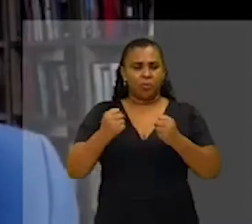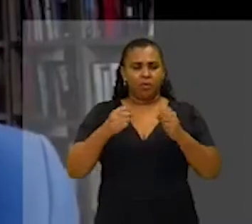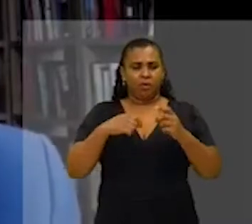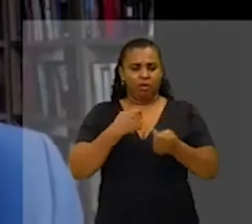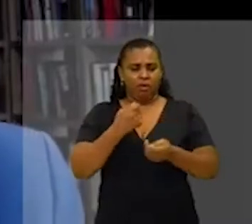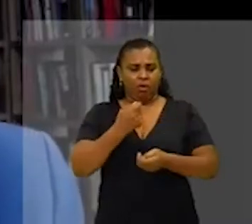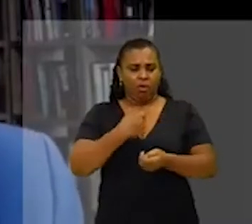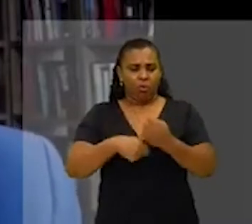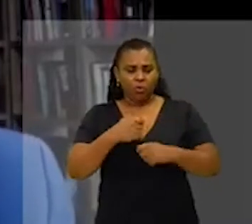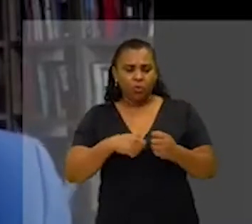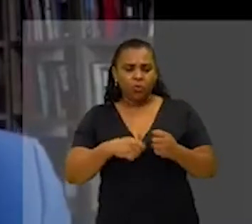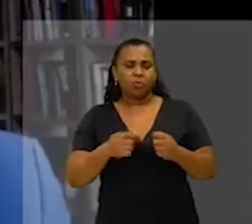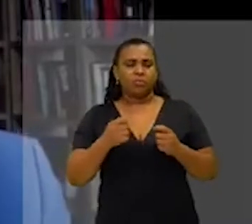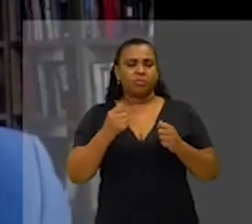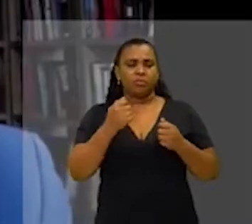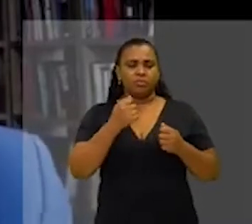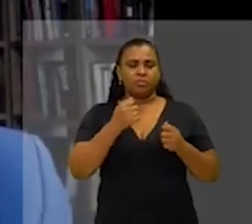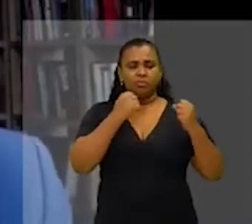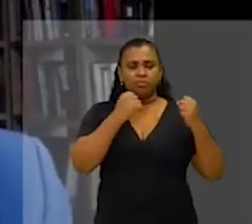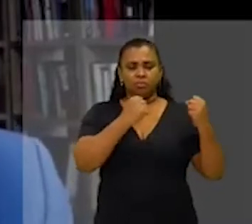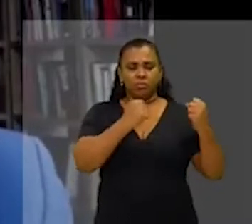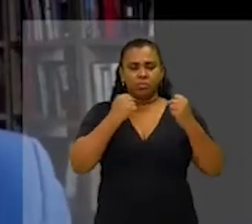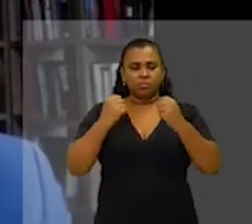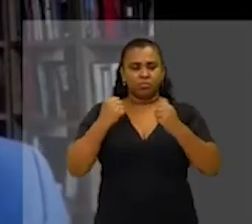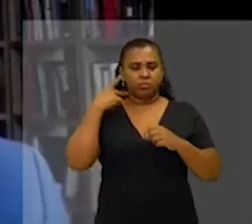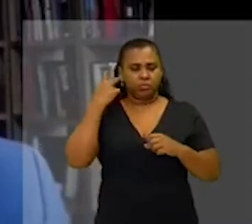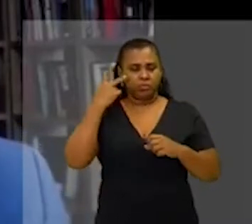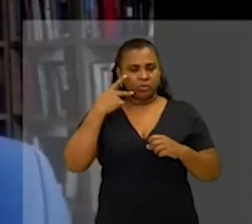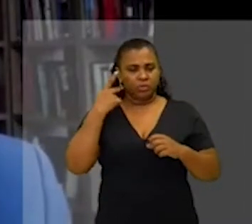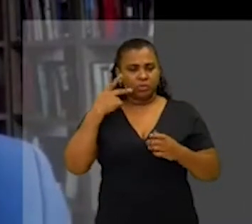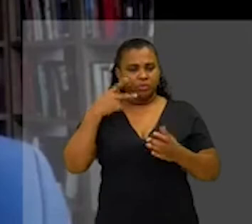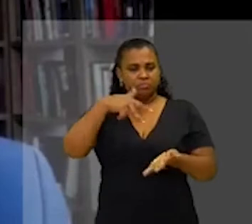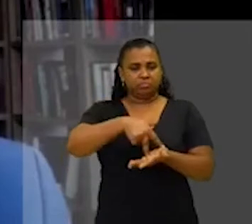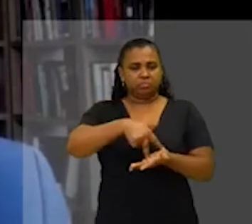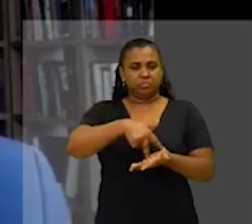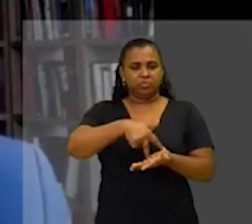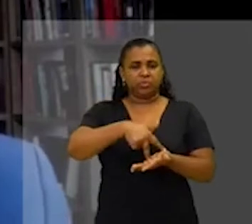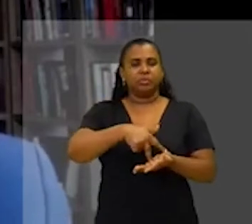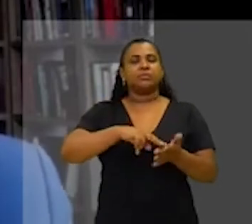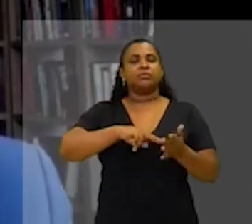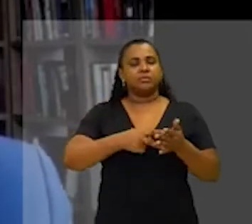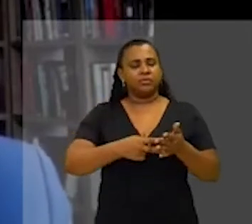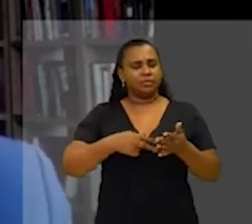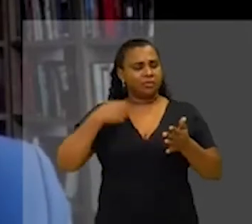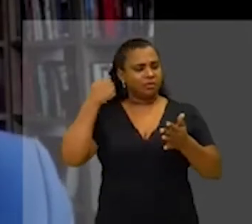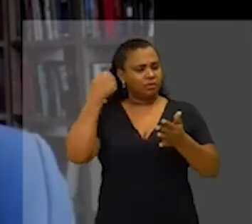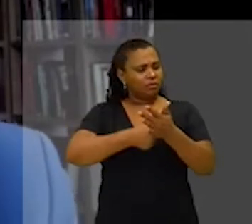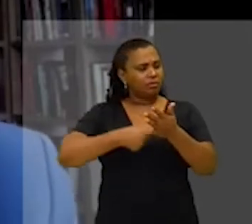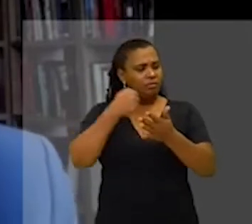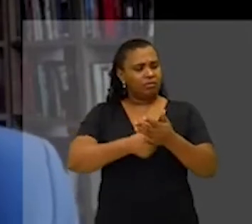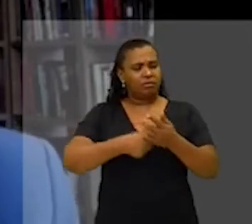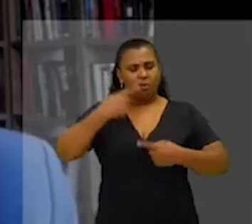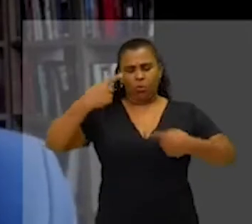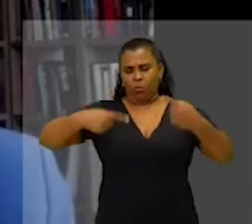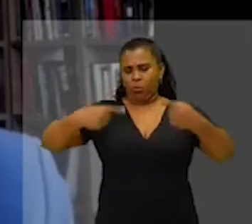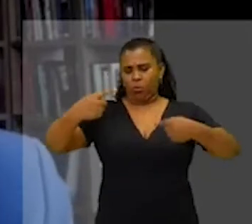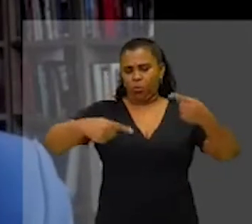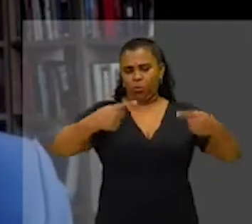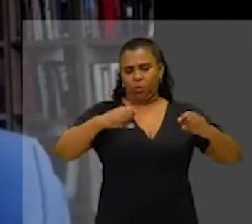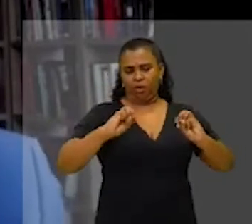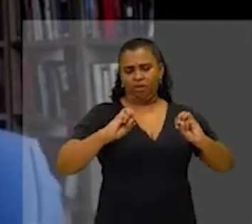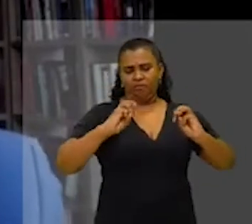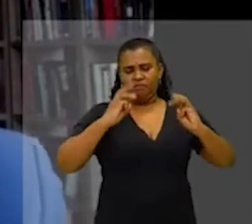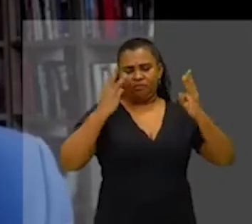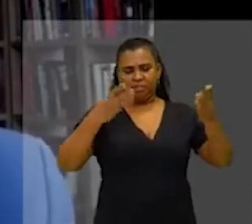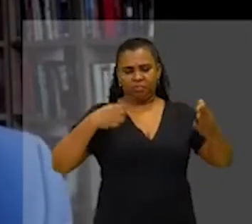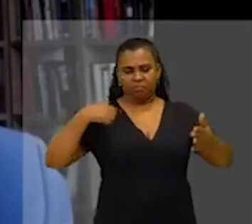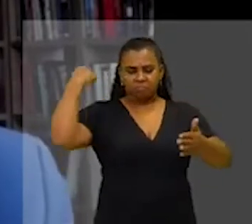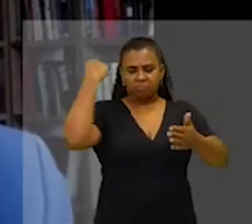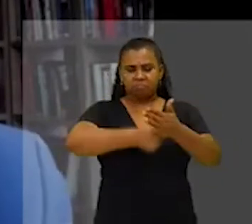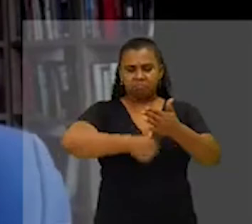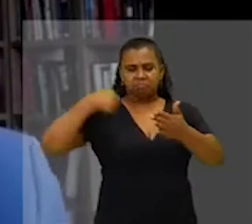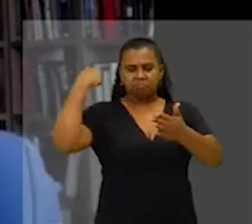significa portanto que debate hospitais eventos assistindo no tratamento do tema são fundamentais